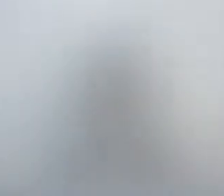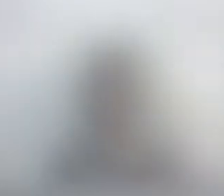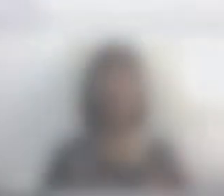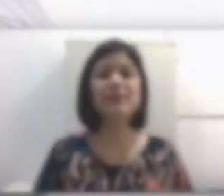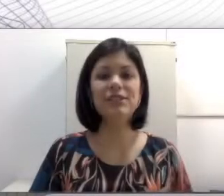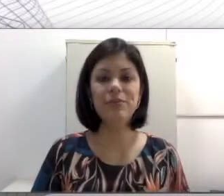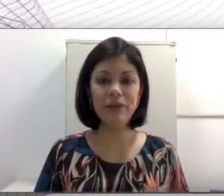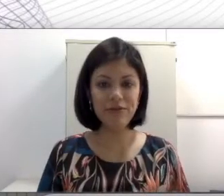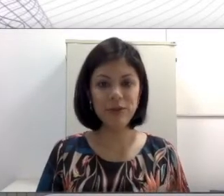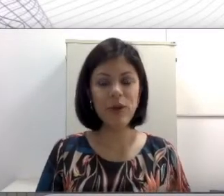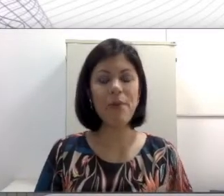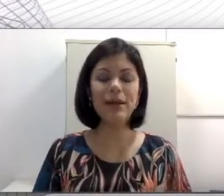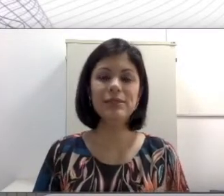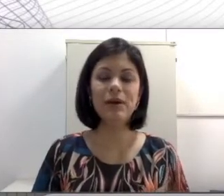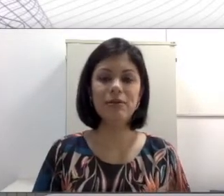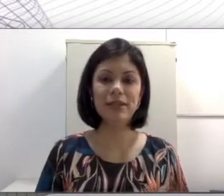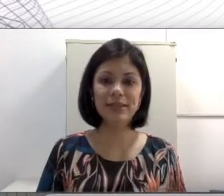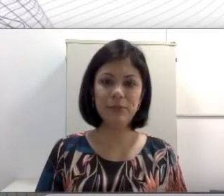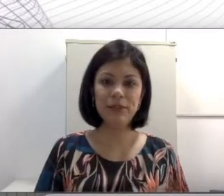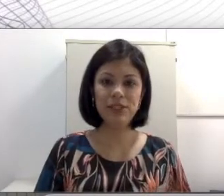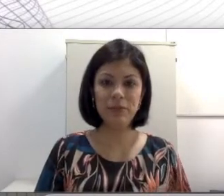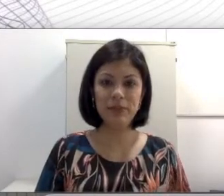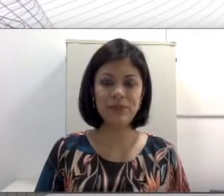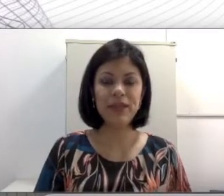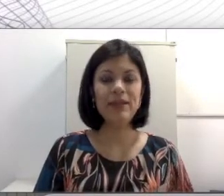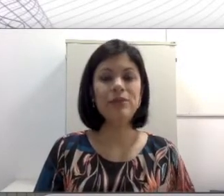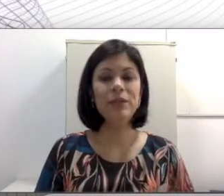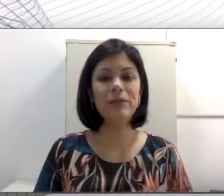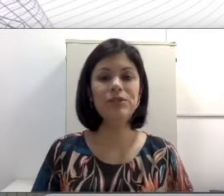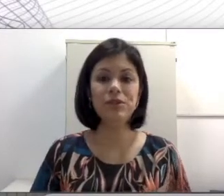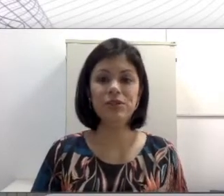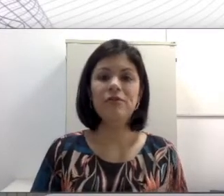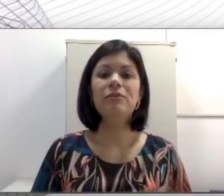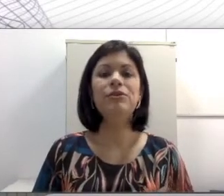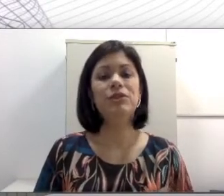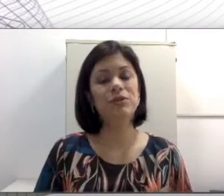Olá, seja bem vindo a mais uma aula da disciplina de libras. No tema de hoje vamos discutir